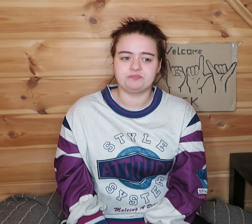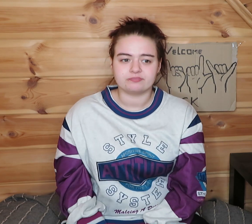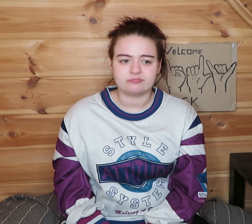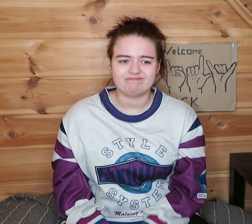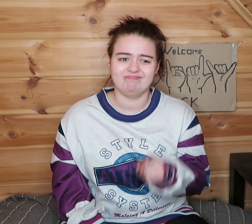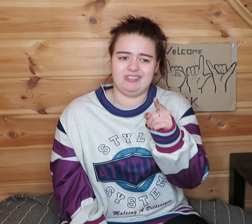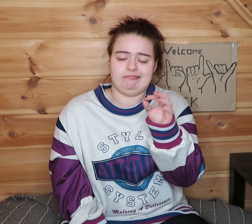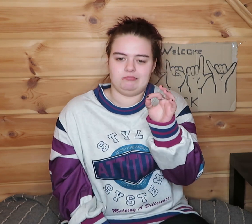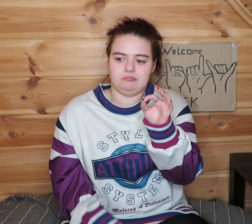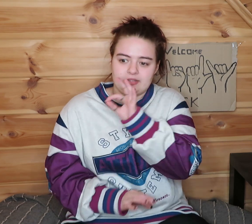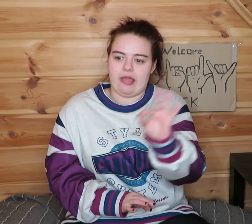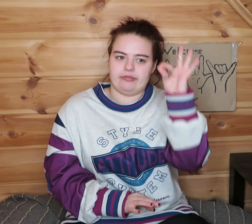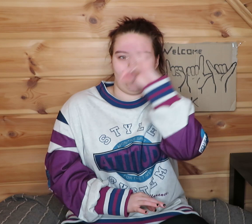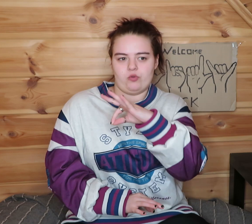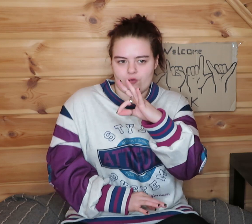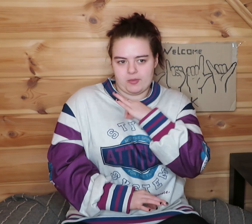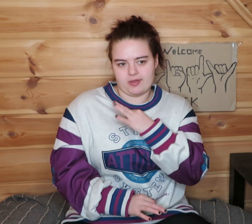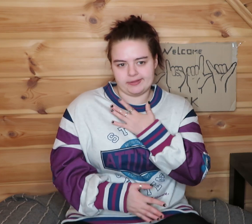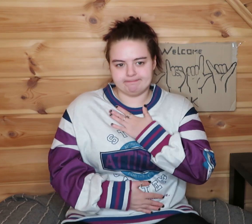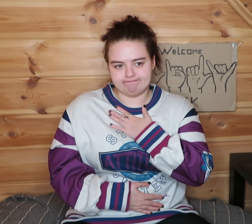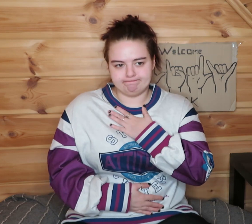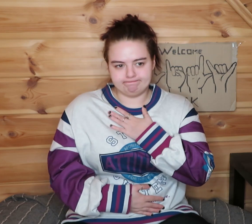Das ist für mich sehr traurig.